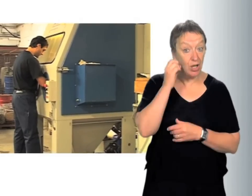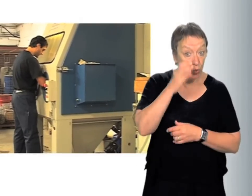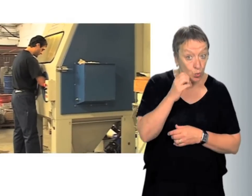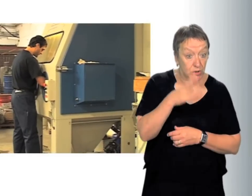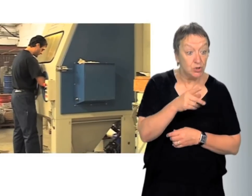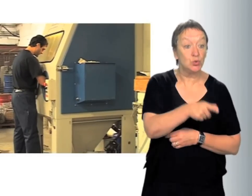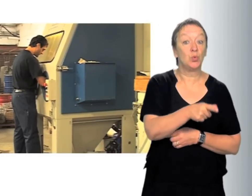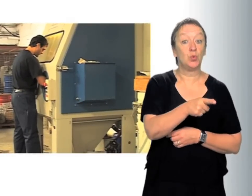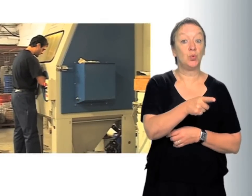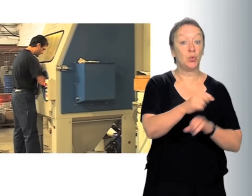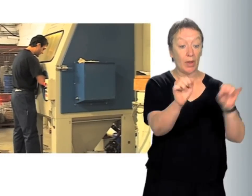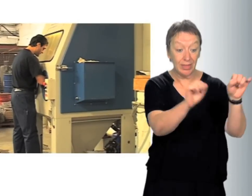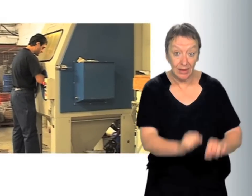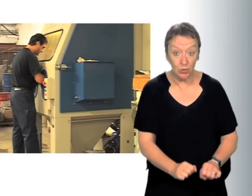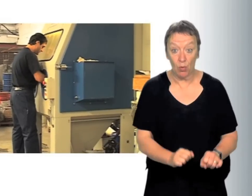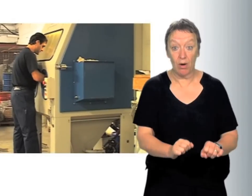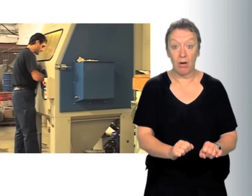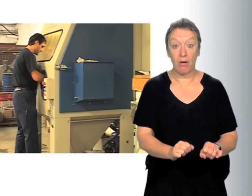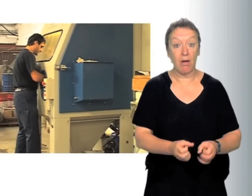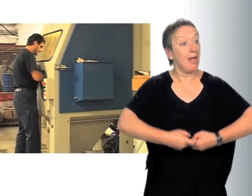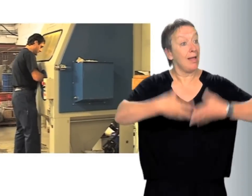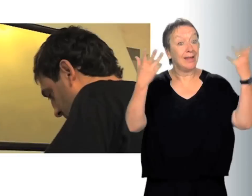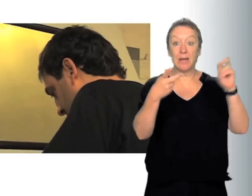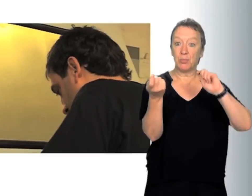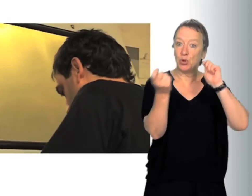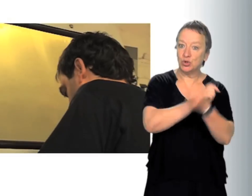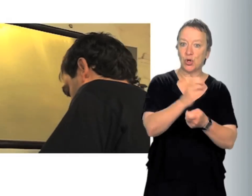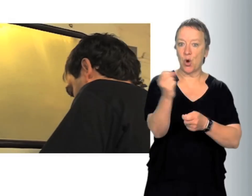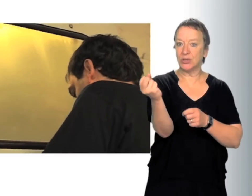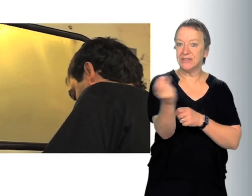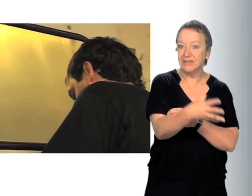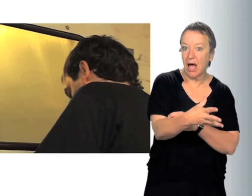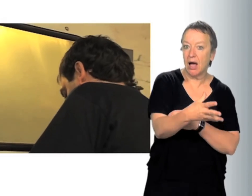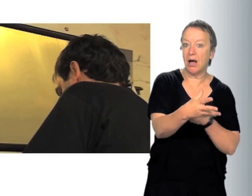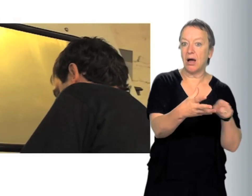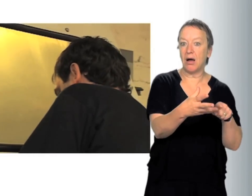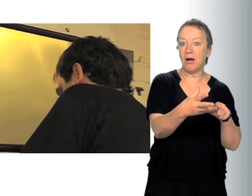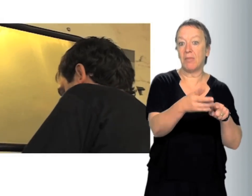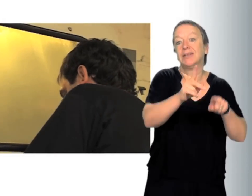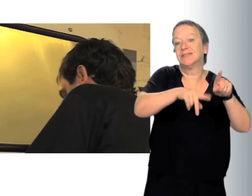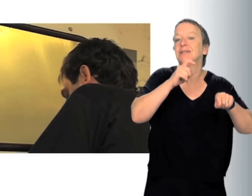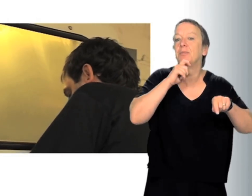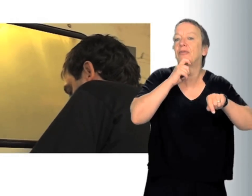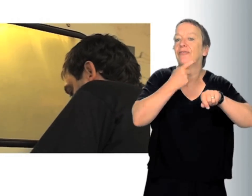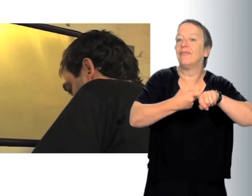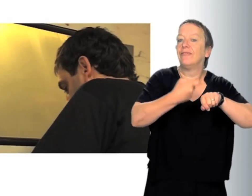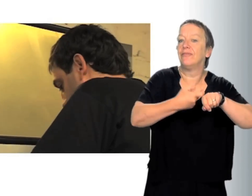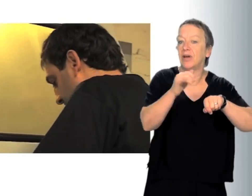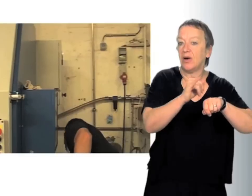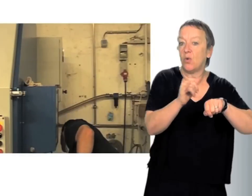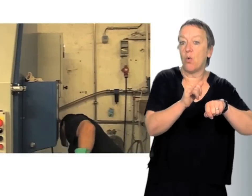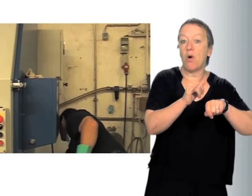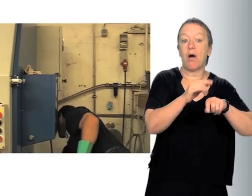d'ingrédients pour sabler. Quand il fait de l'aluminium, c'est un certain sable. Quand il fait de l'u titane, c'est un autre sable.